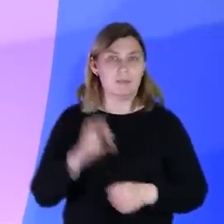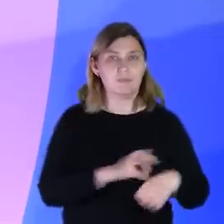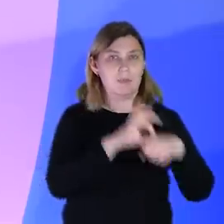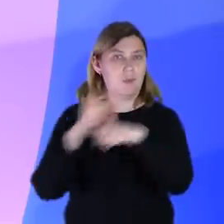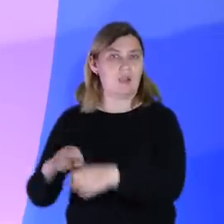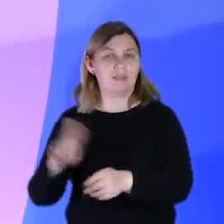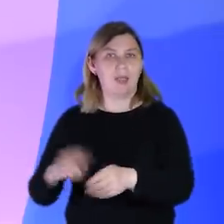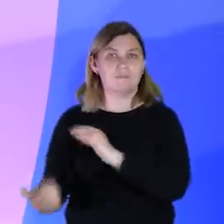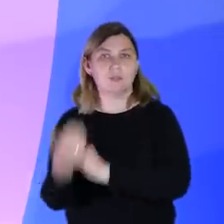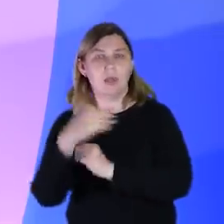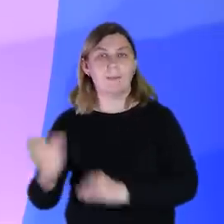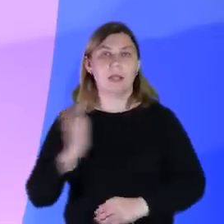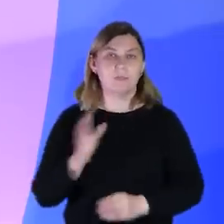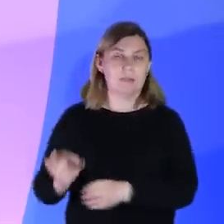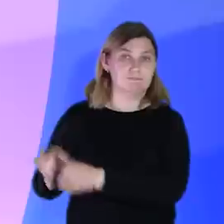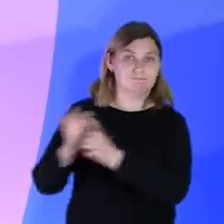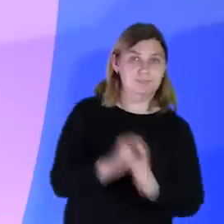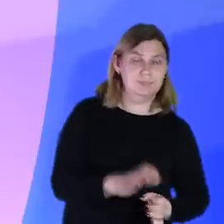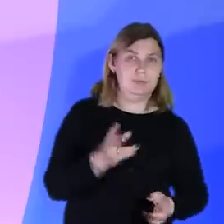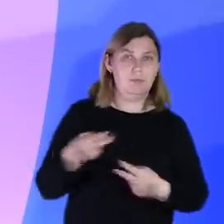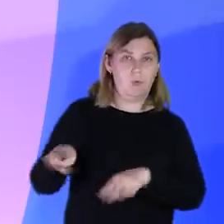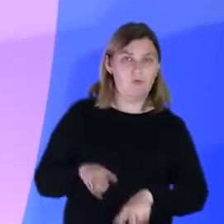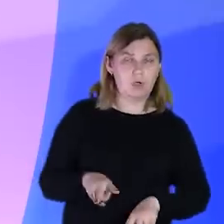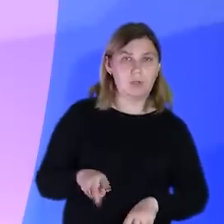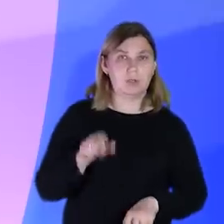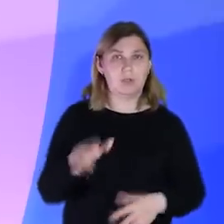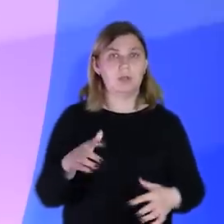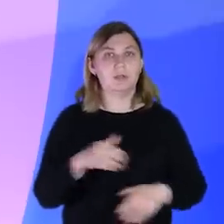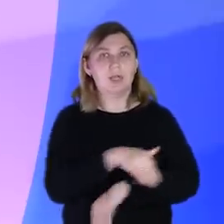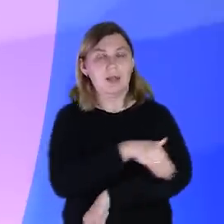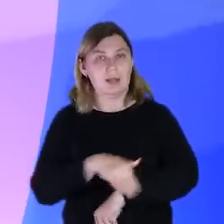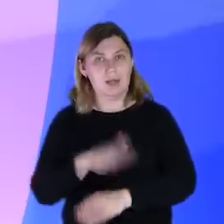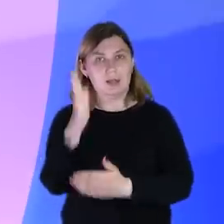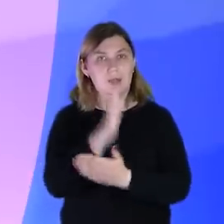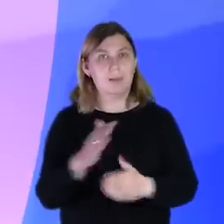I przeprowadzili go bezpiecznie z powrotem. Więc ta brama w tej granicy, czy taka bramka,